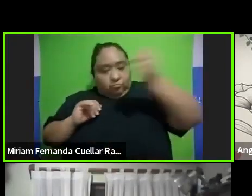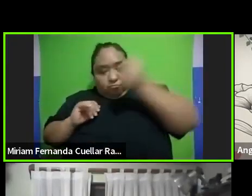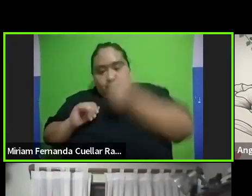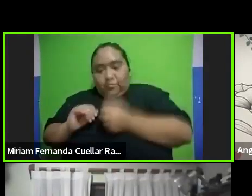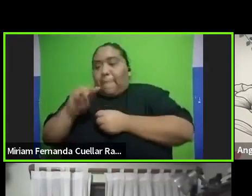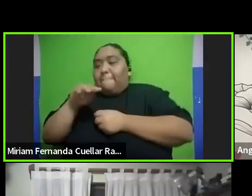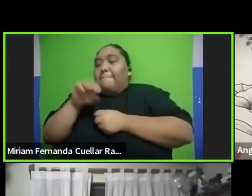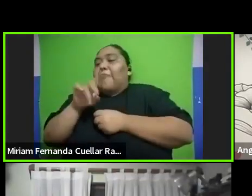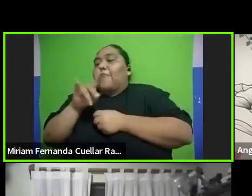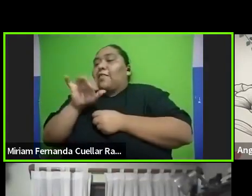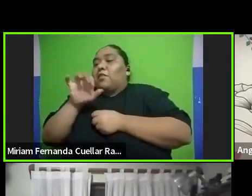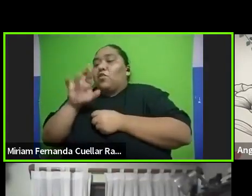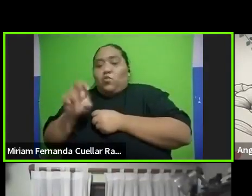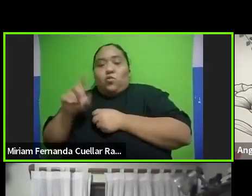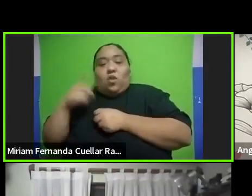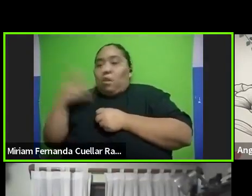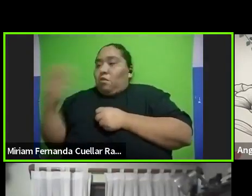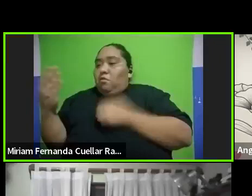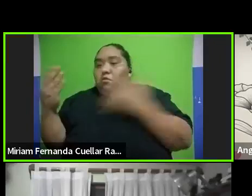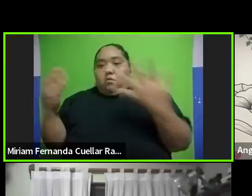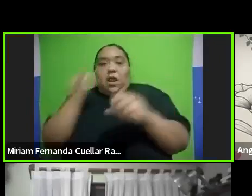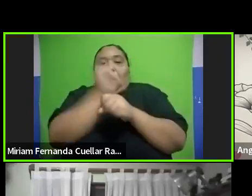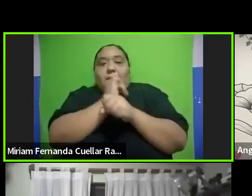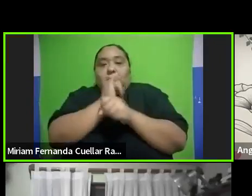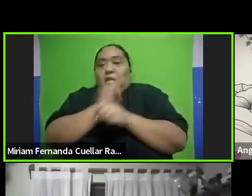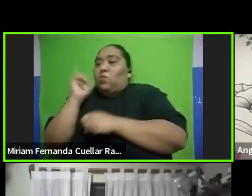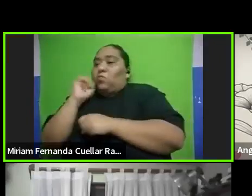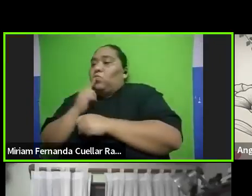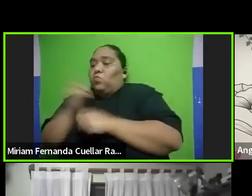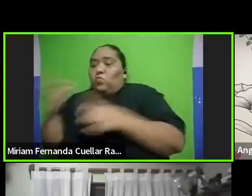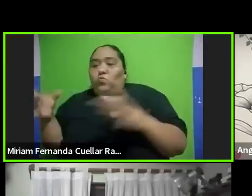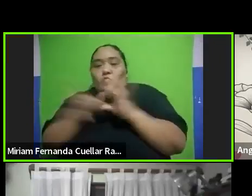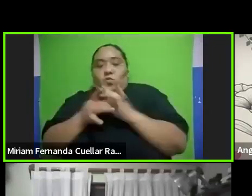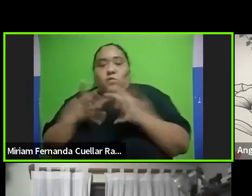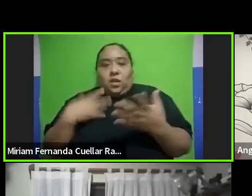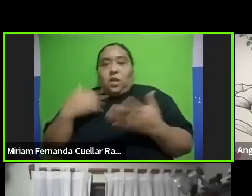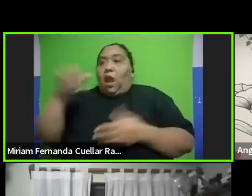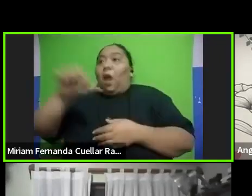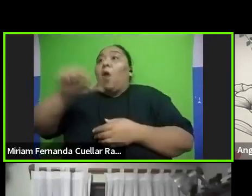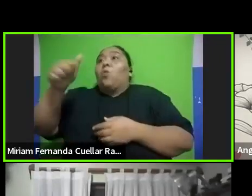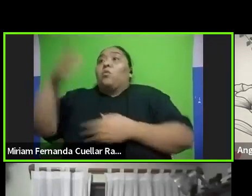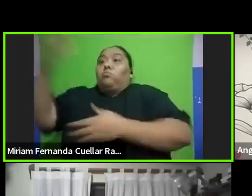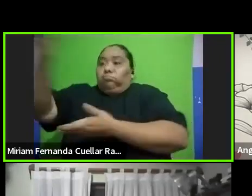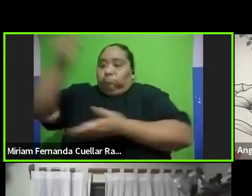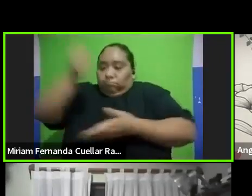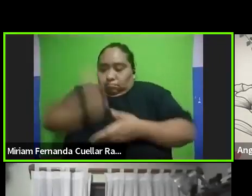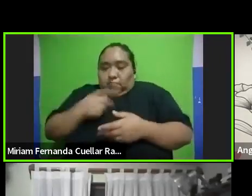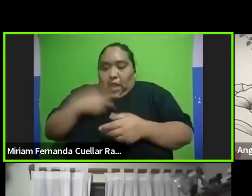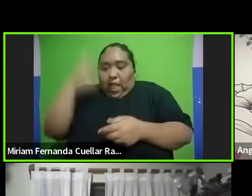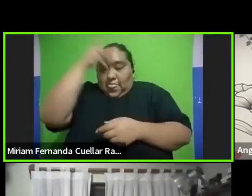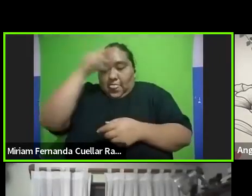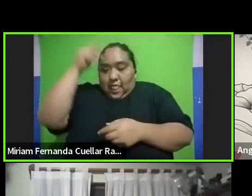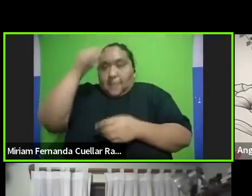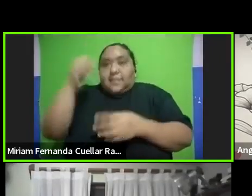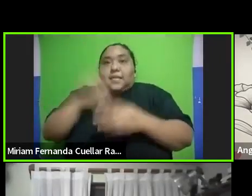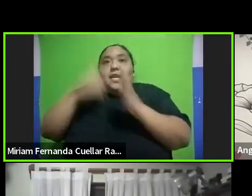me ayuda a grabar el me ayuda a grabar el que es el mediador entre la persona sorda y el investigador r y el que me va a ayudar a y el que me va a ayudar a analizar los datos